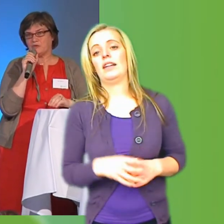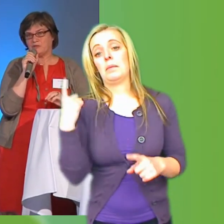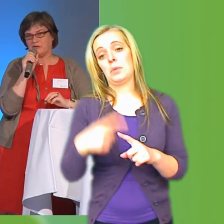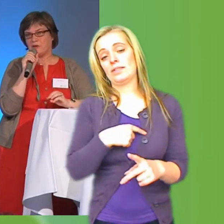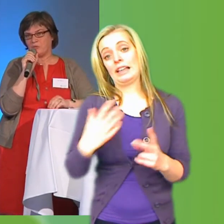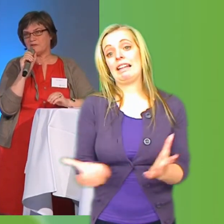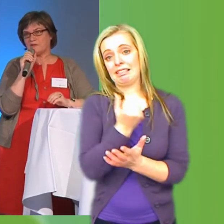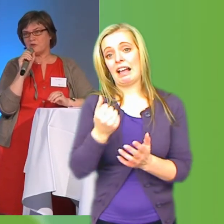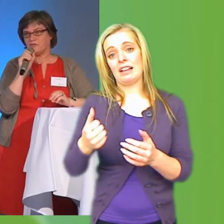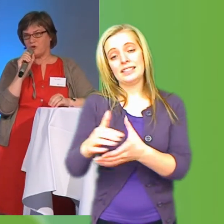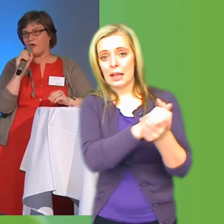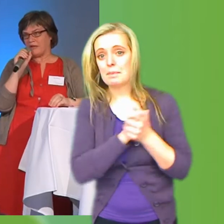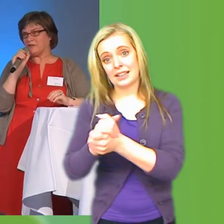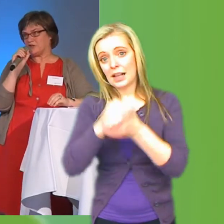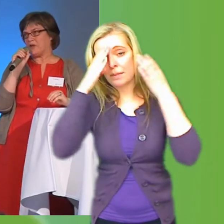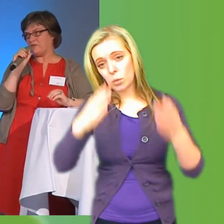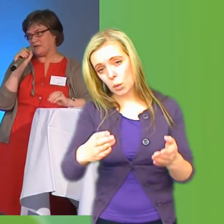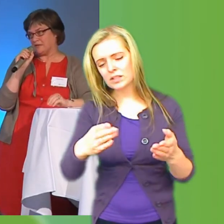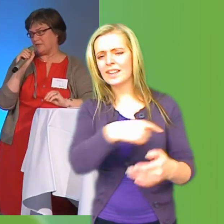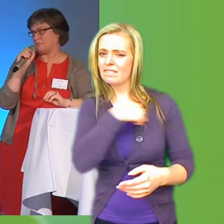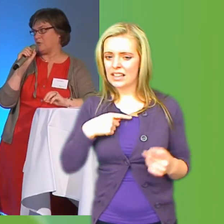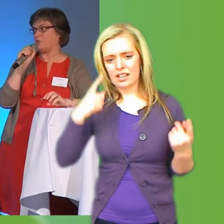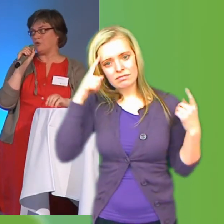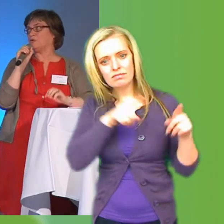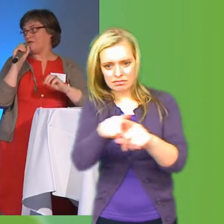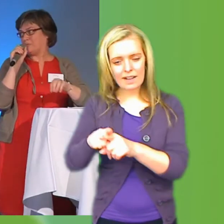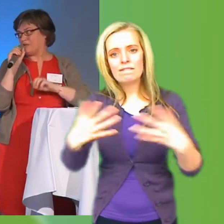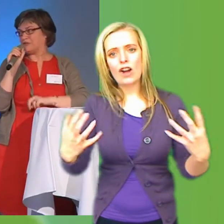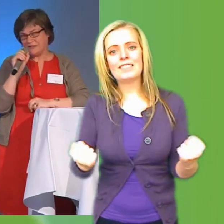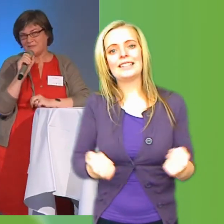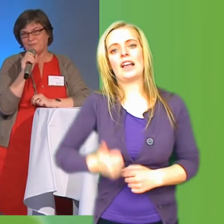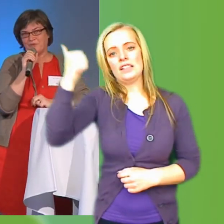Man enas om vad som är viktigt och hur man kan bidra. Då landar man.